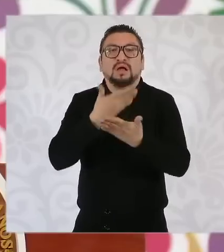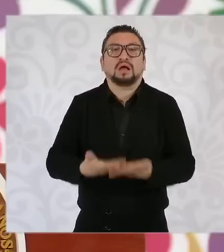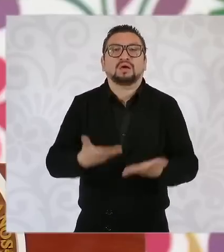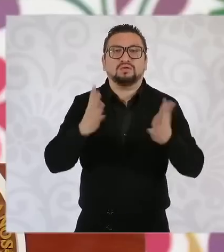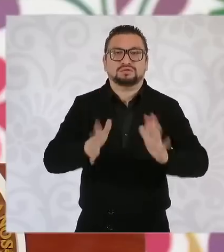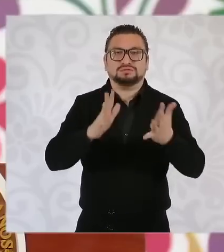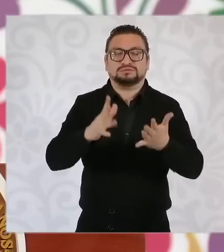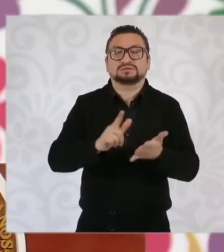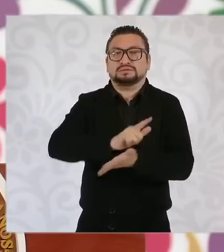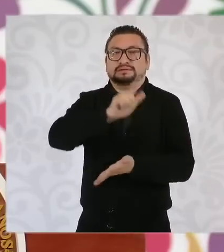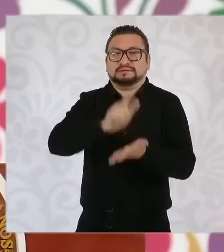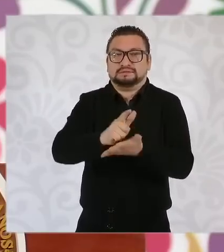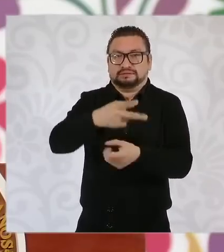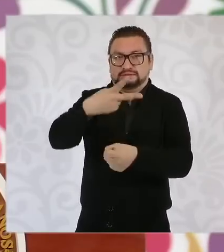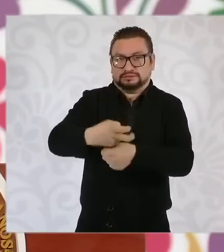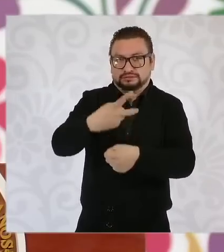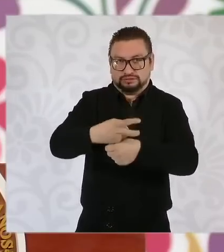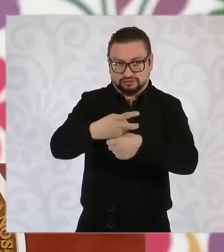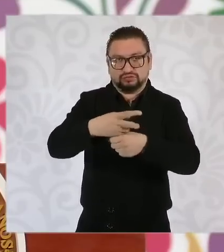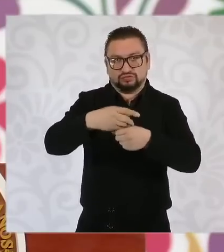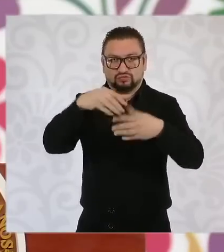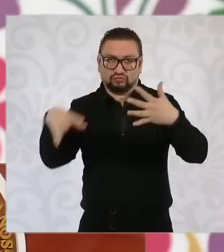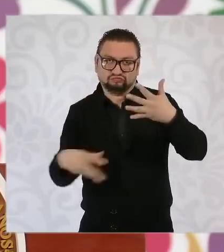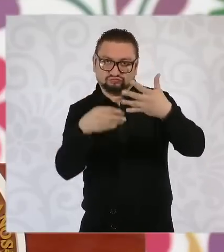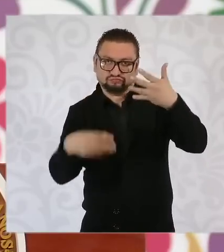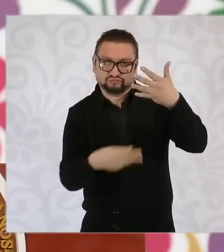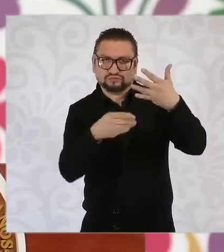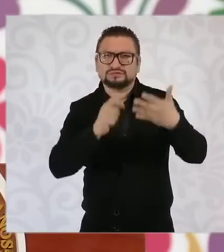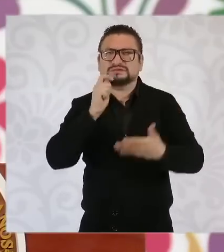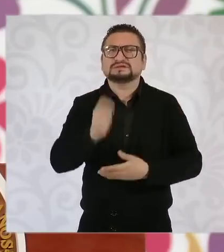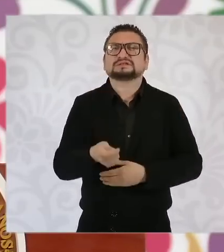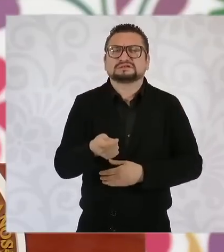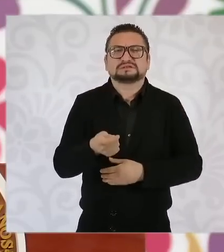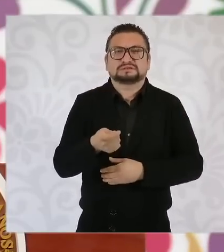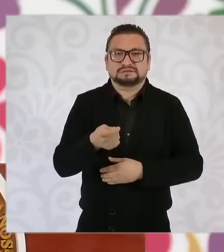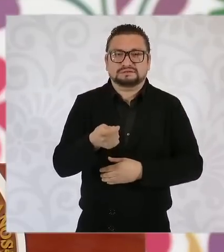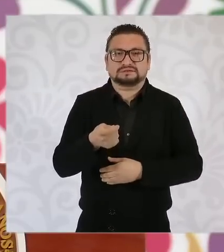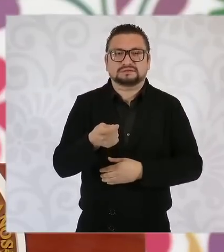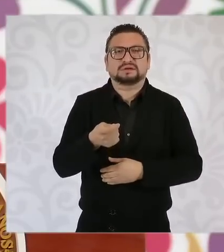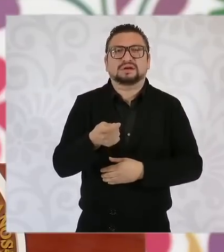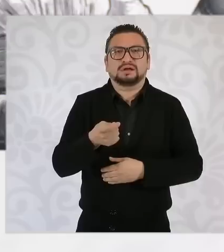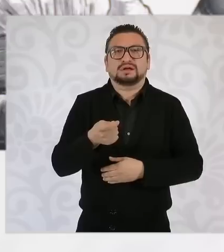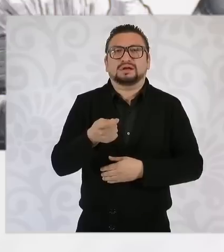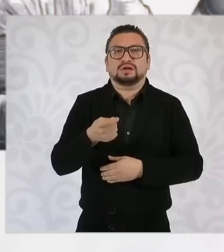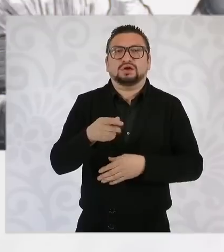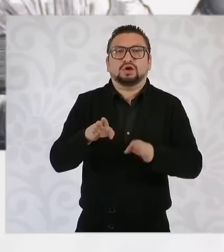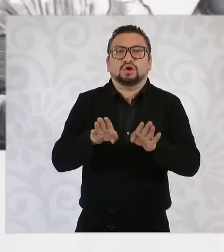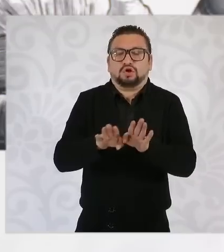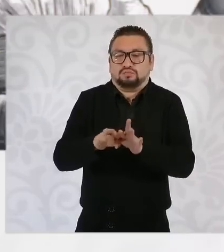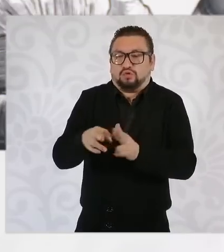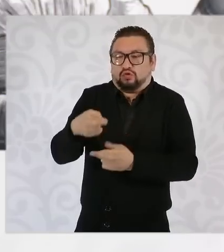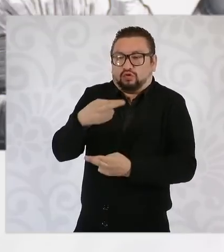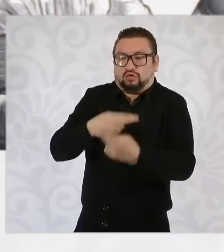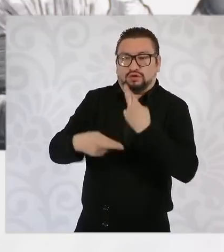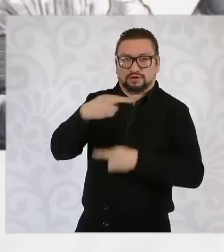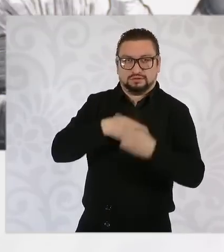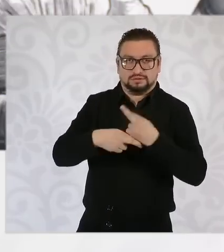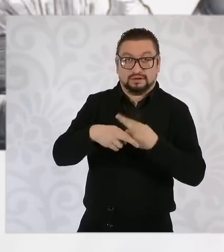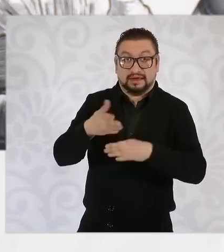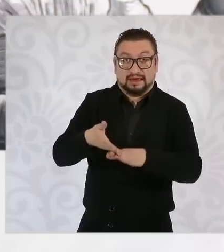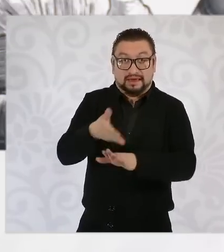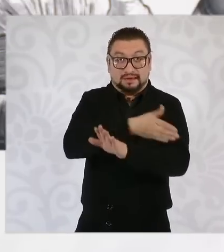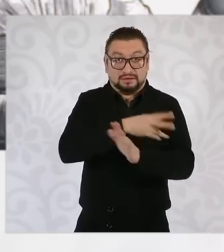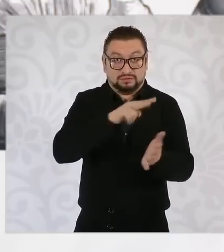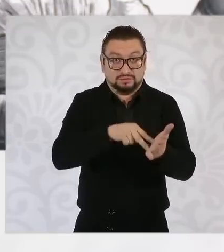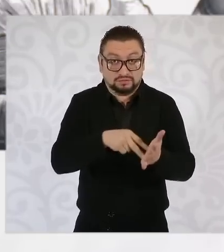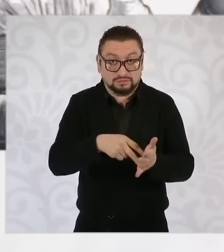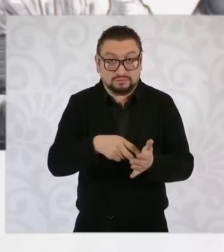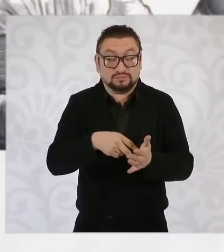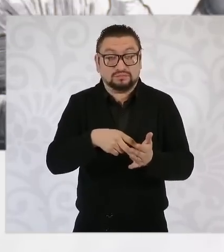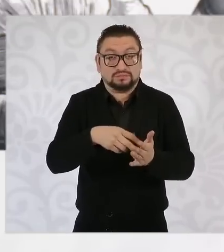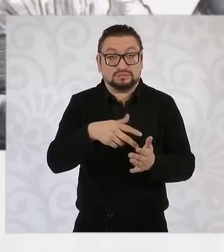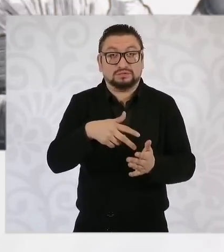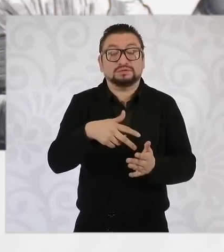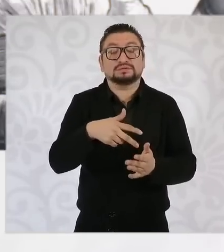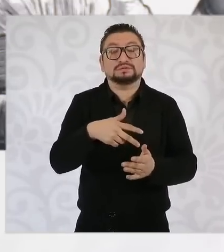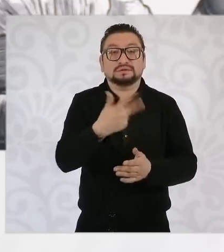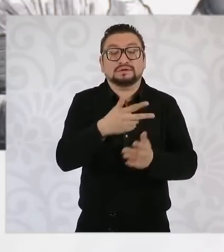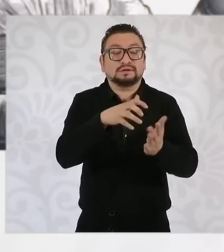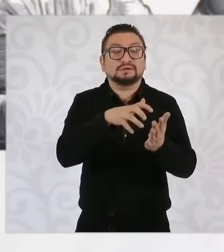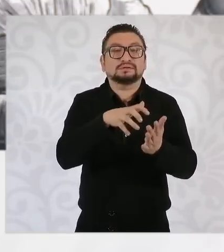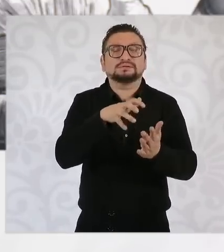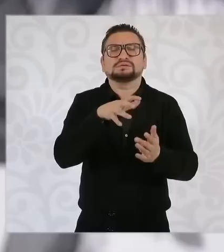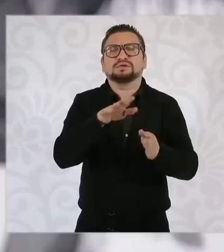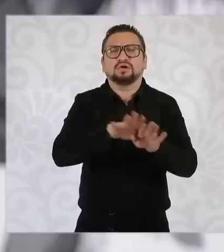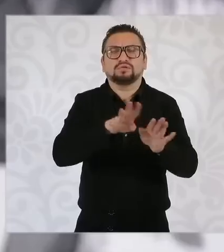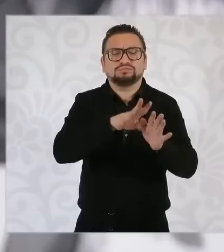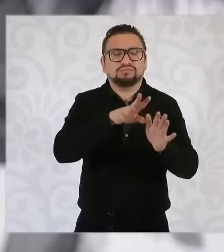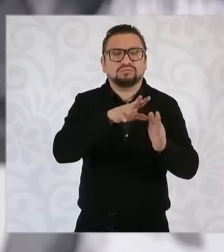secundarias es una digamos una reversión de la Reforma del 2013 de Peña Nieto cuyo objetivo era